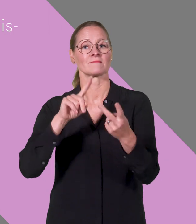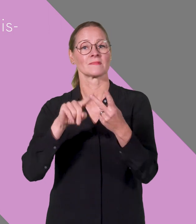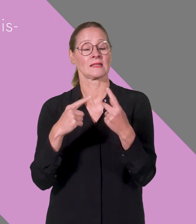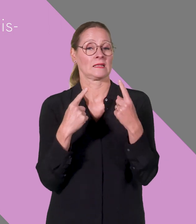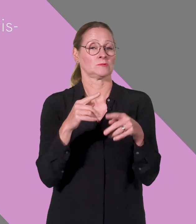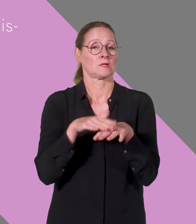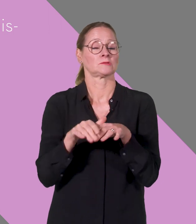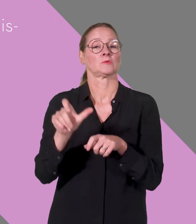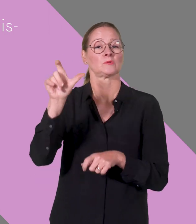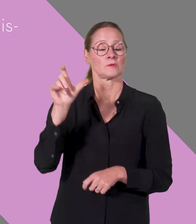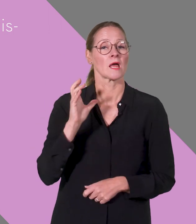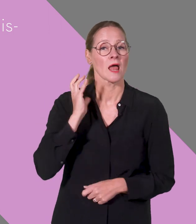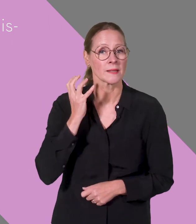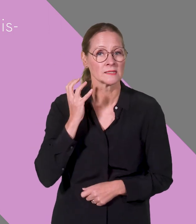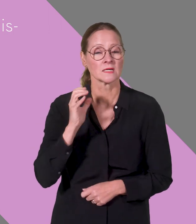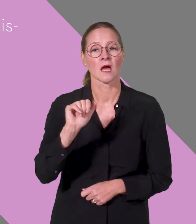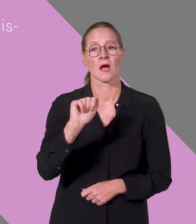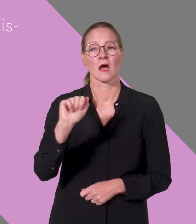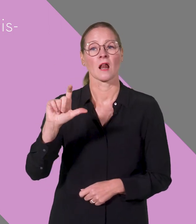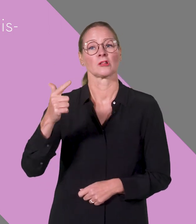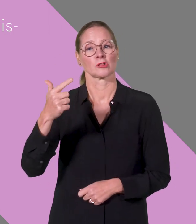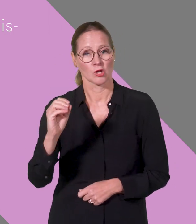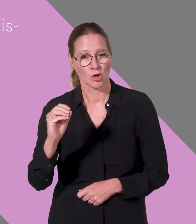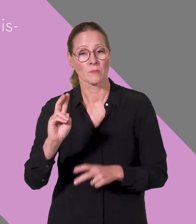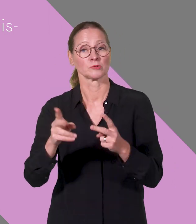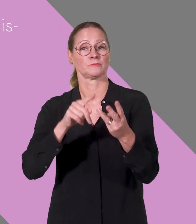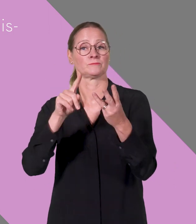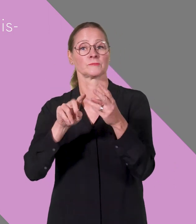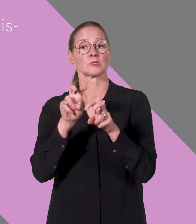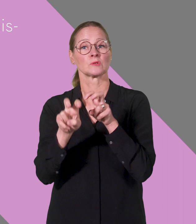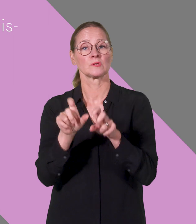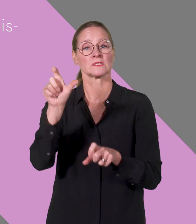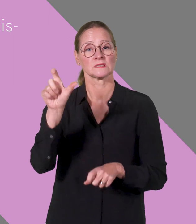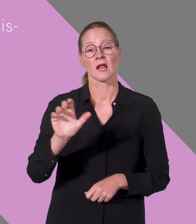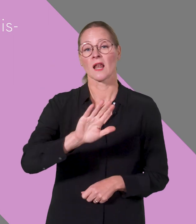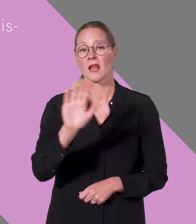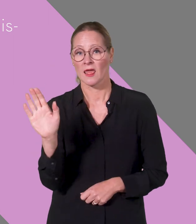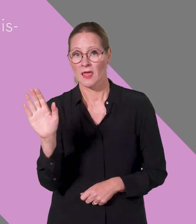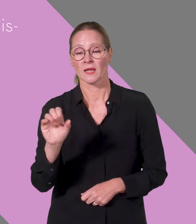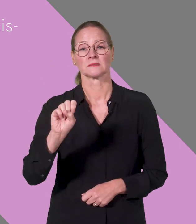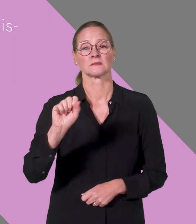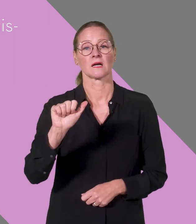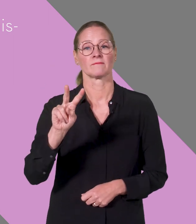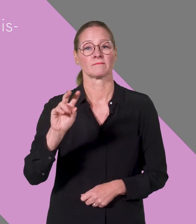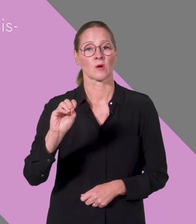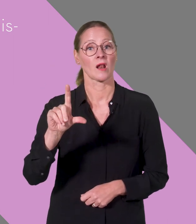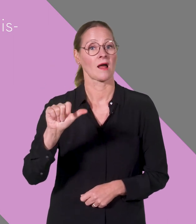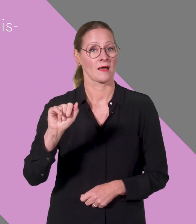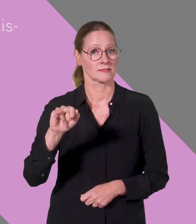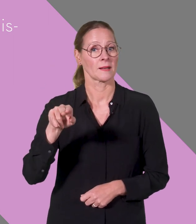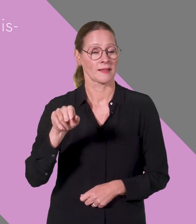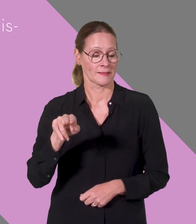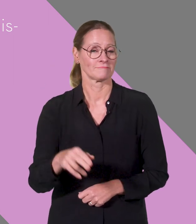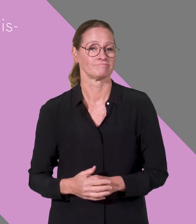erityisasiantuntija Annika Aalto ja tutkija Leena Savolainen.